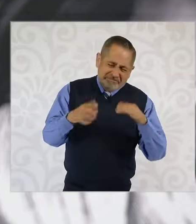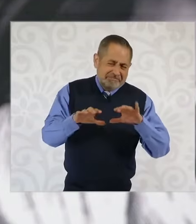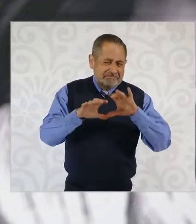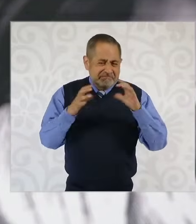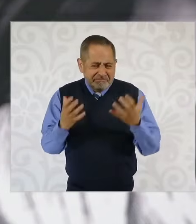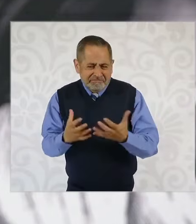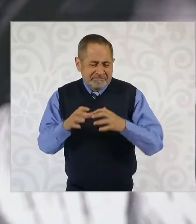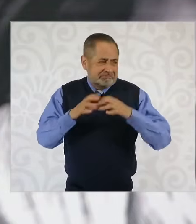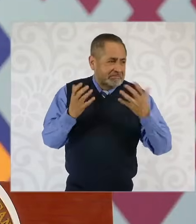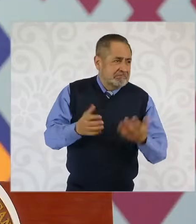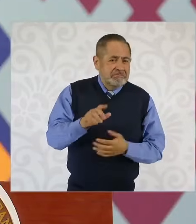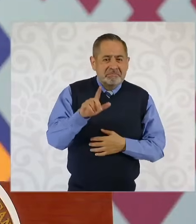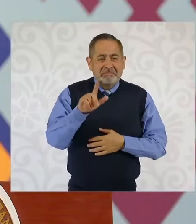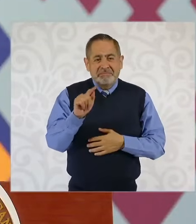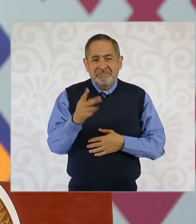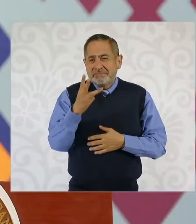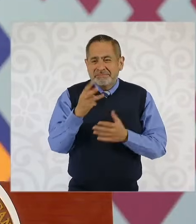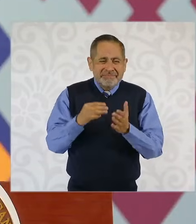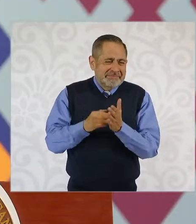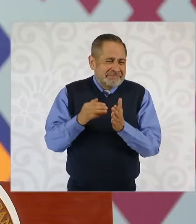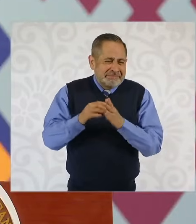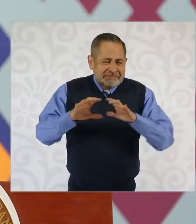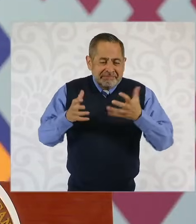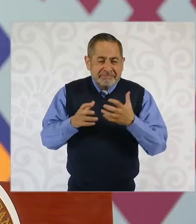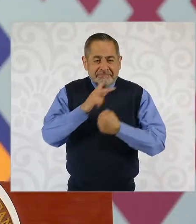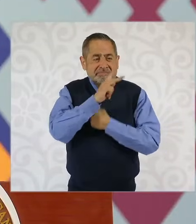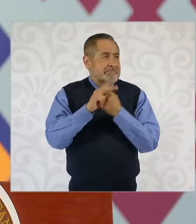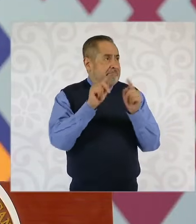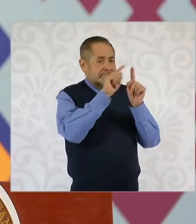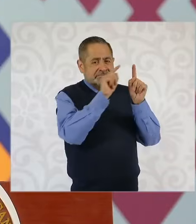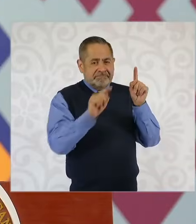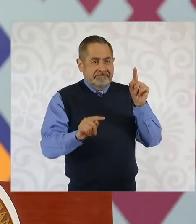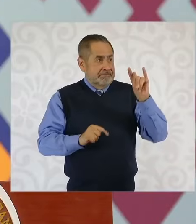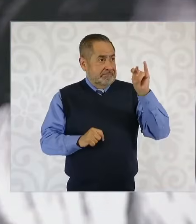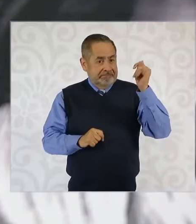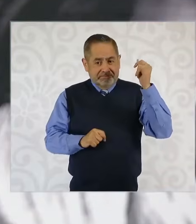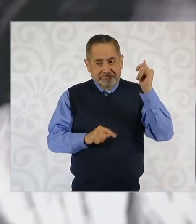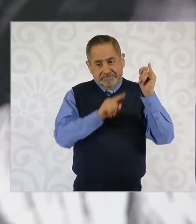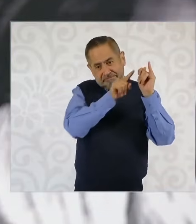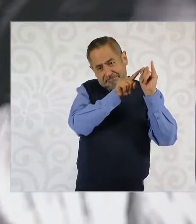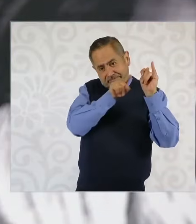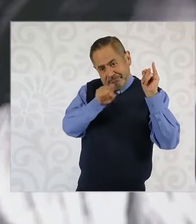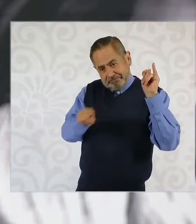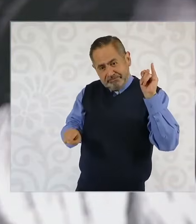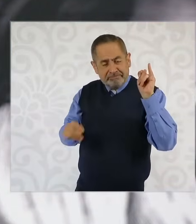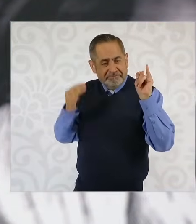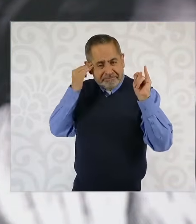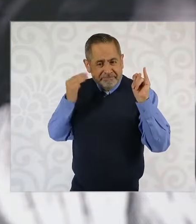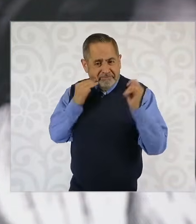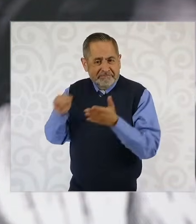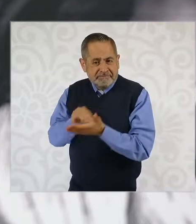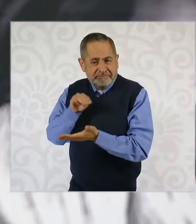73 unidades de almacenamiento en todo el país desde Tijuana hasta Mérida en todo el territorio